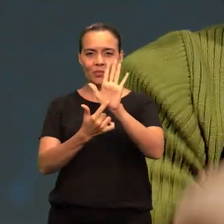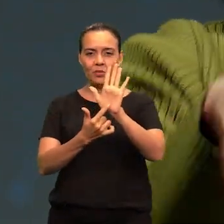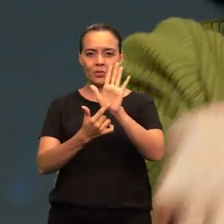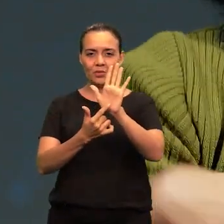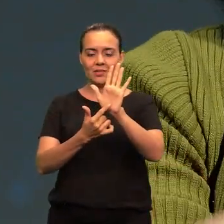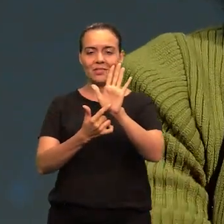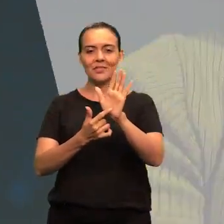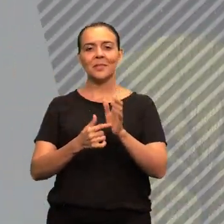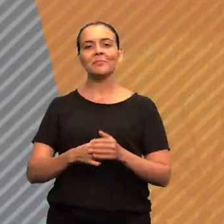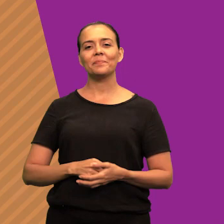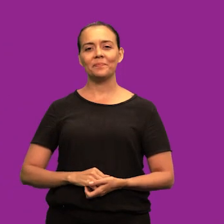revolver essa terra.